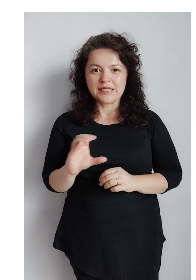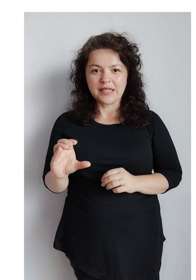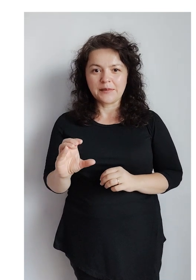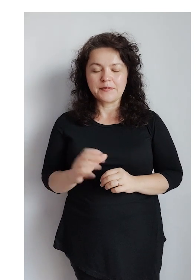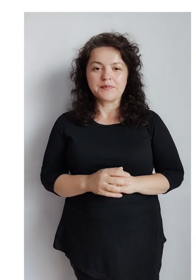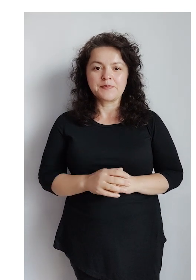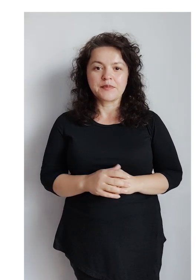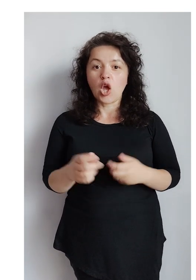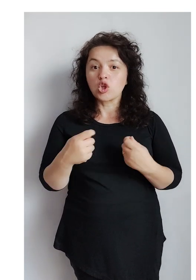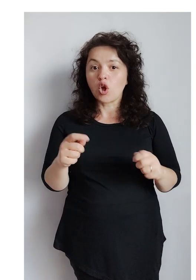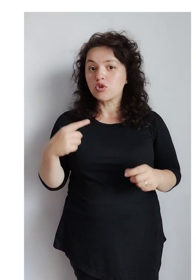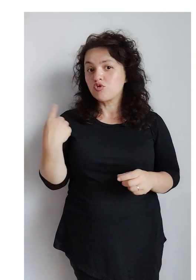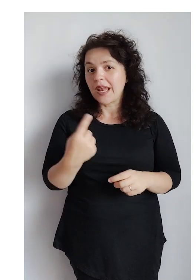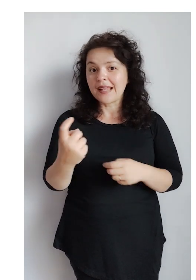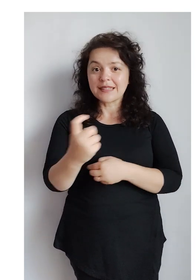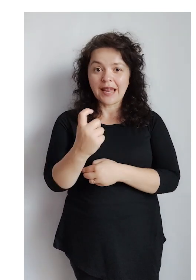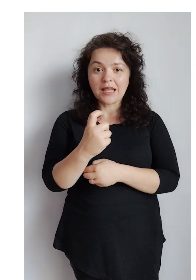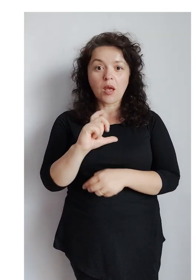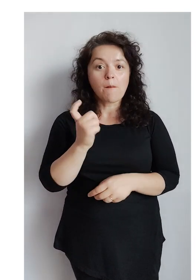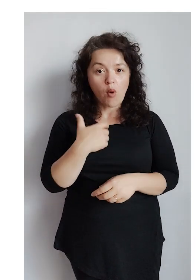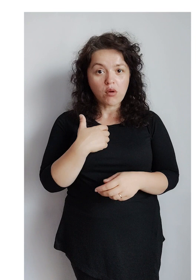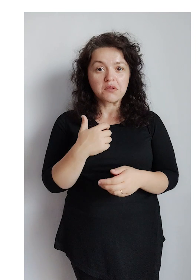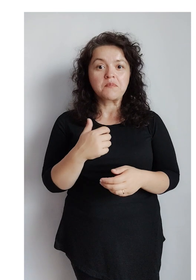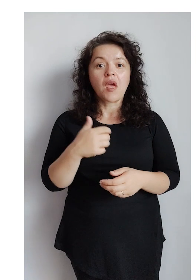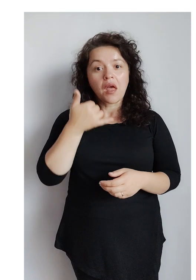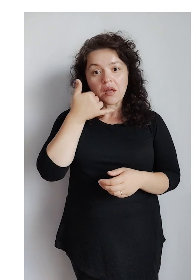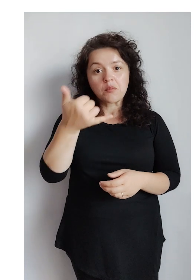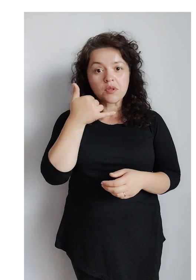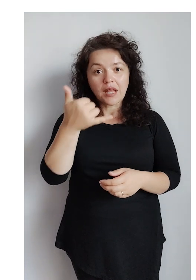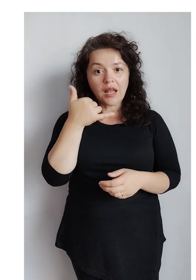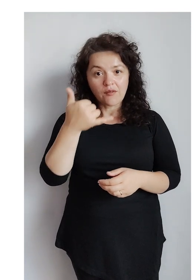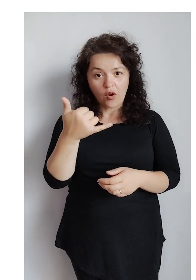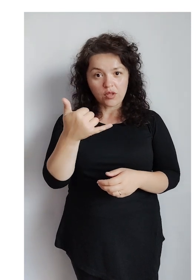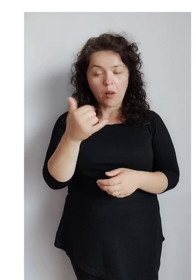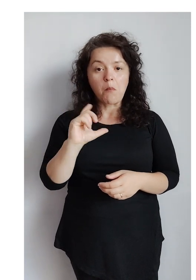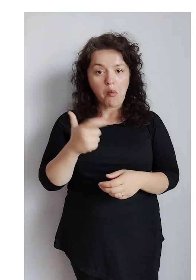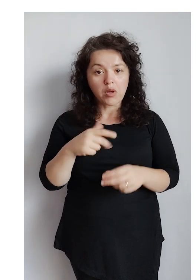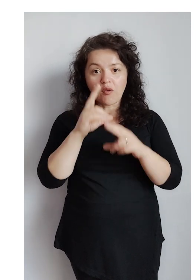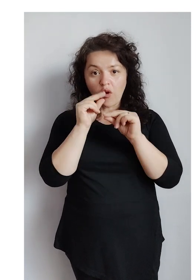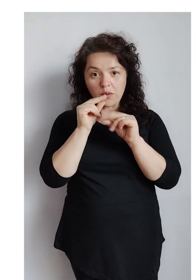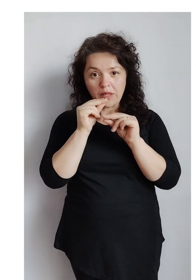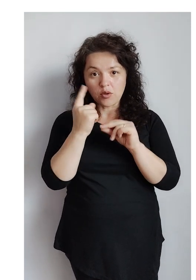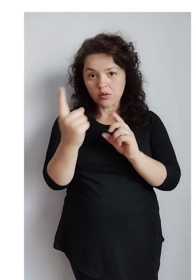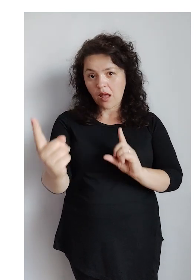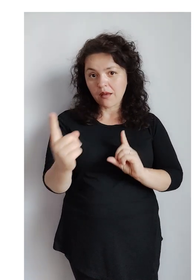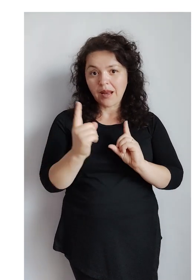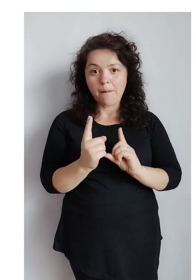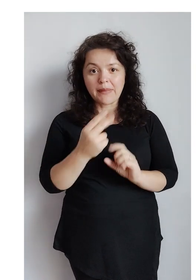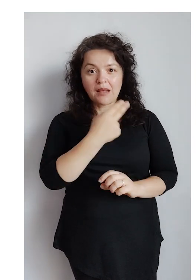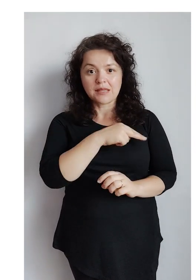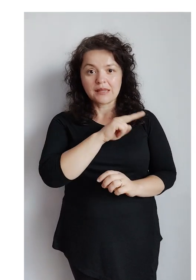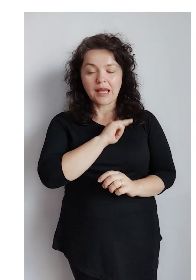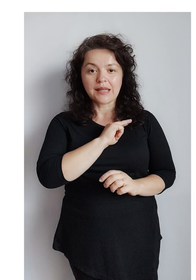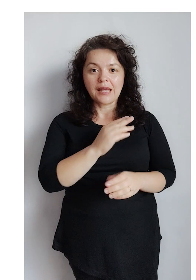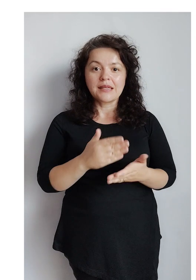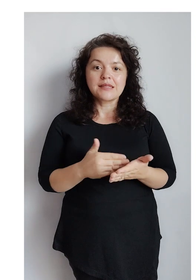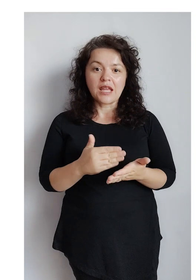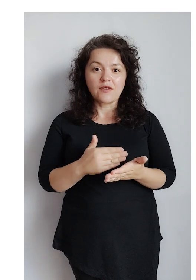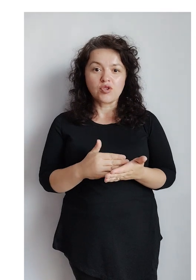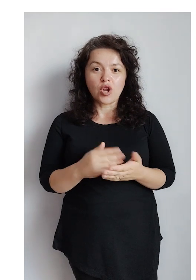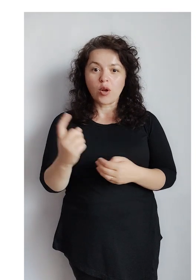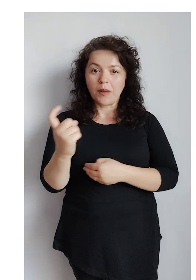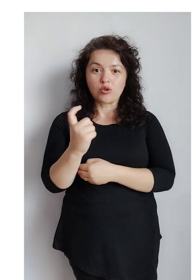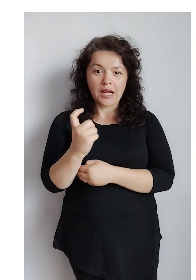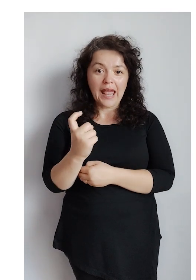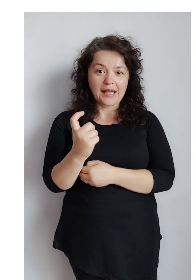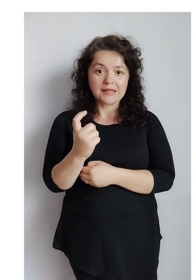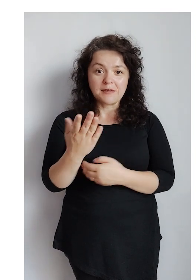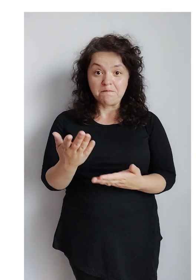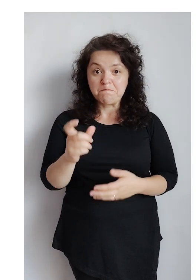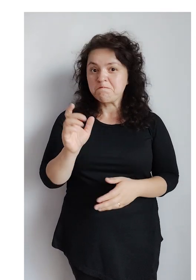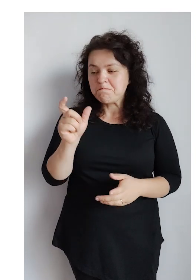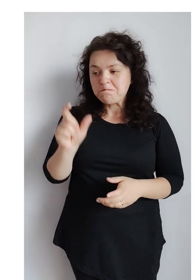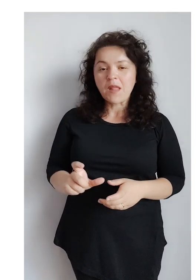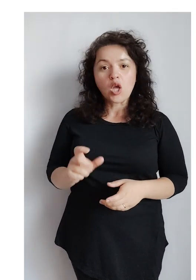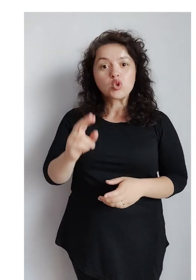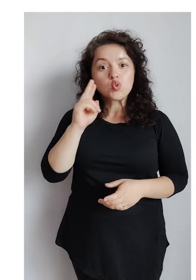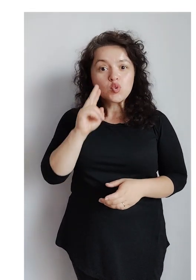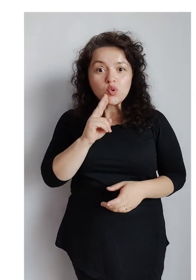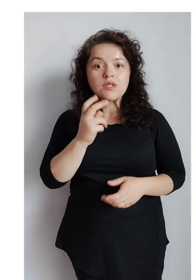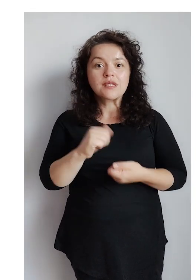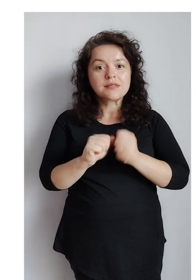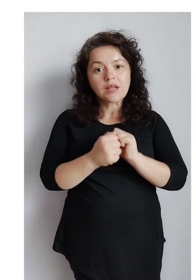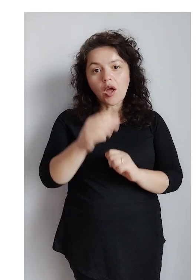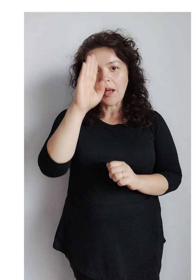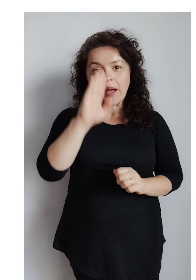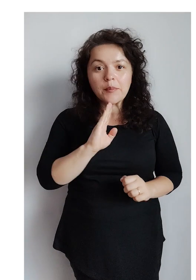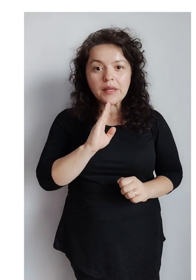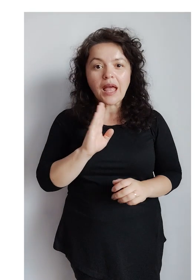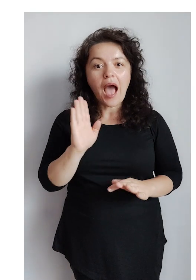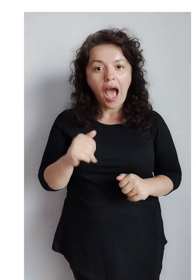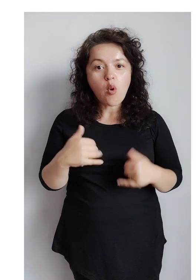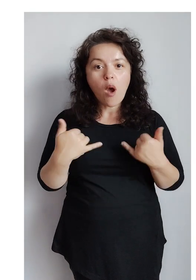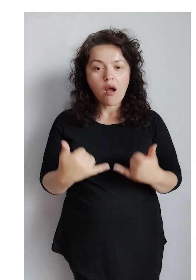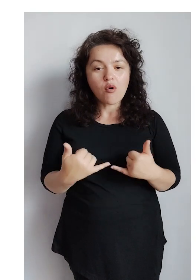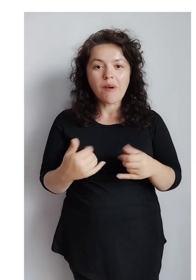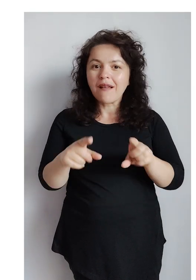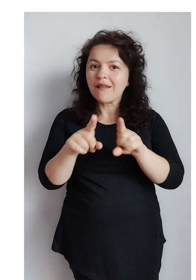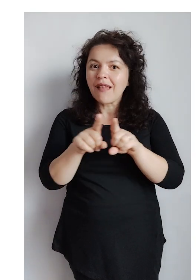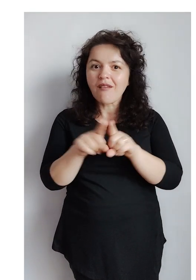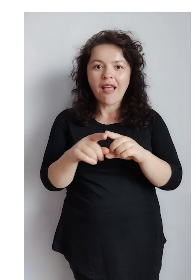În timp ce toți ceilalți clienți pot efectua un apel telefonic și pot vorbi cu un reprezentant al serviciului pentru clienți, clienții surzi și cu deficiențe de auz au acum aceeași oportunități